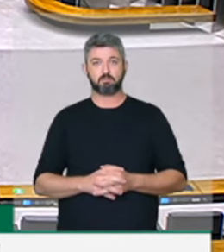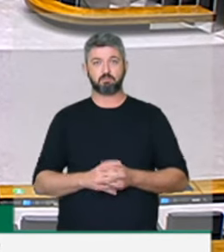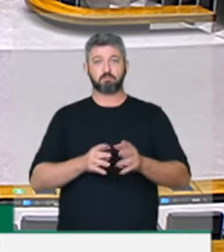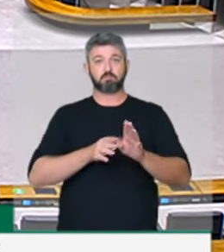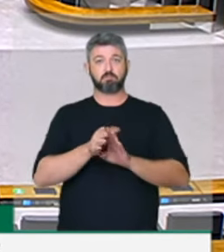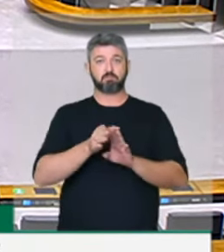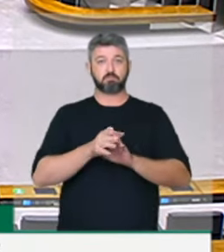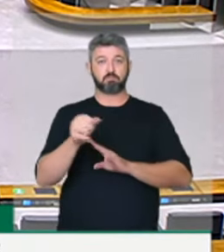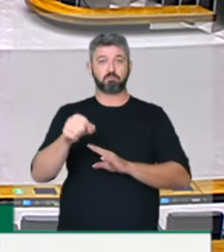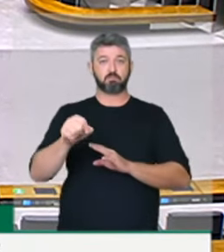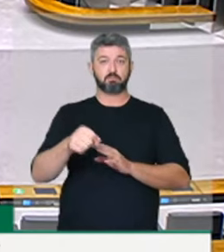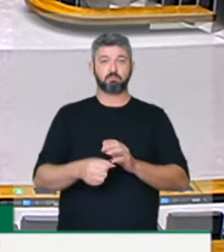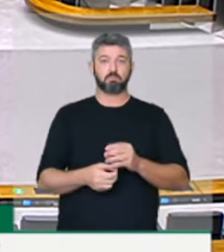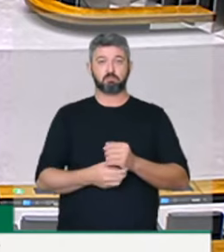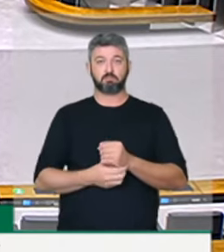SIM, PRESIDENTE. -- [PRESIDENTE]: COMO